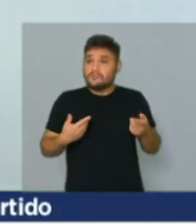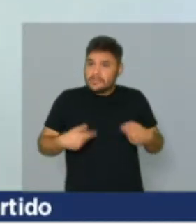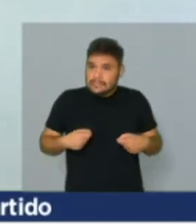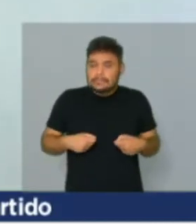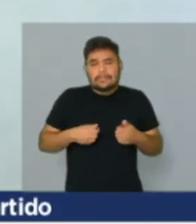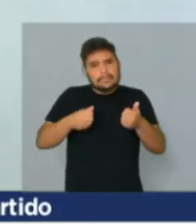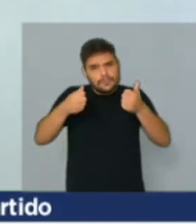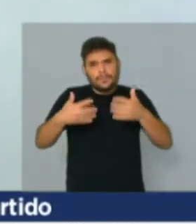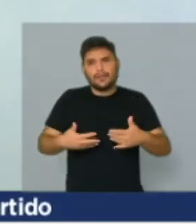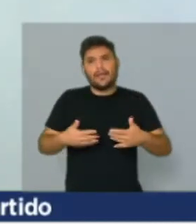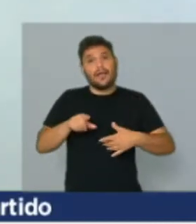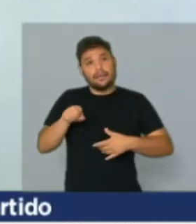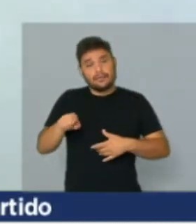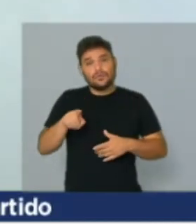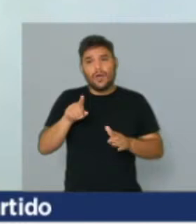TRATA DE QUESTÕES DE FERIR O PRINCÍPIO DA MORALIDADE QUE